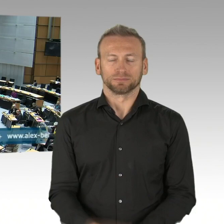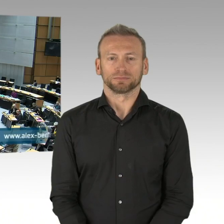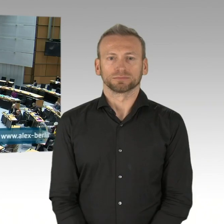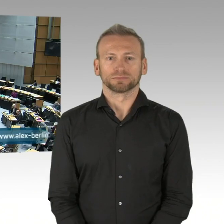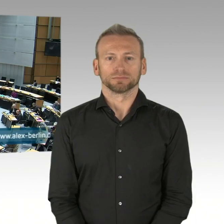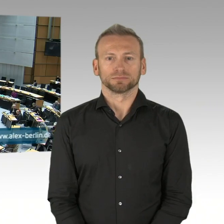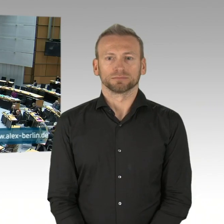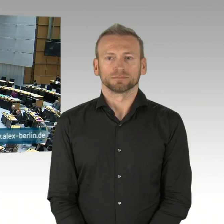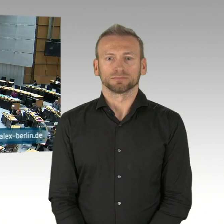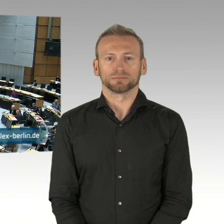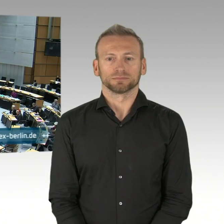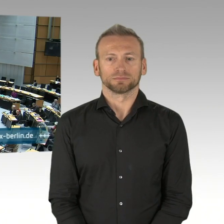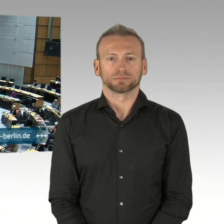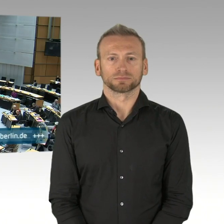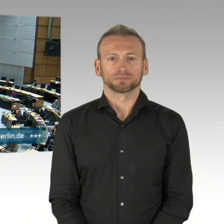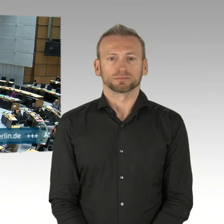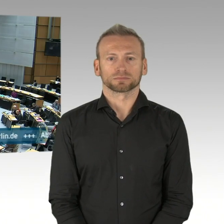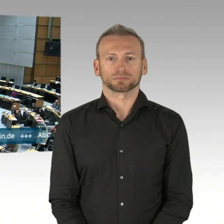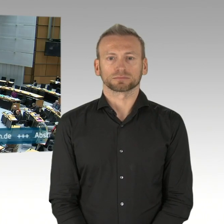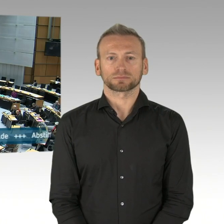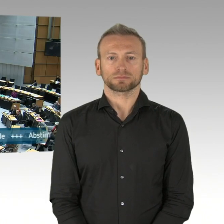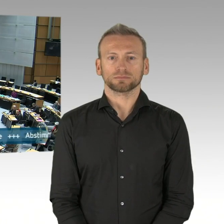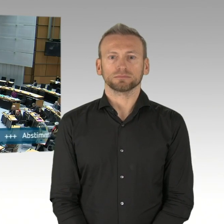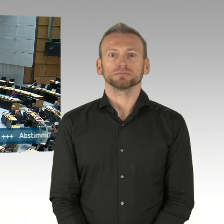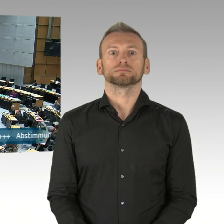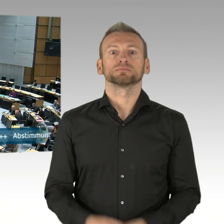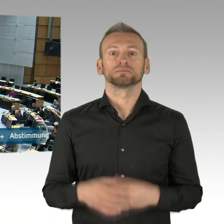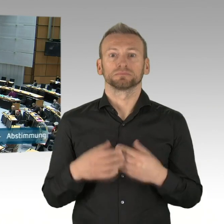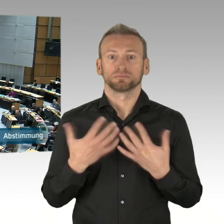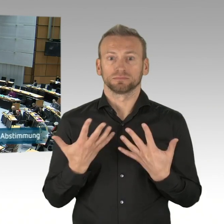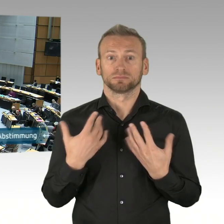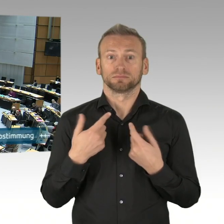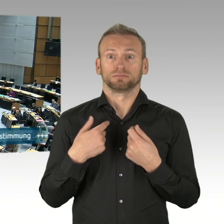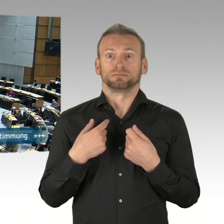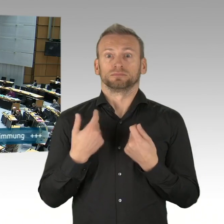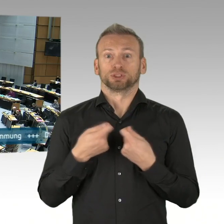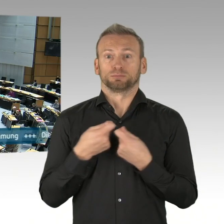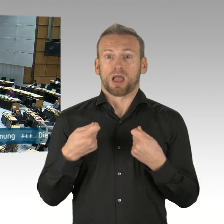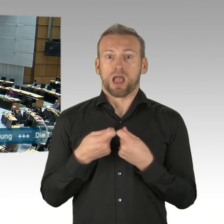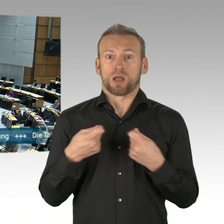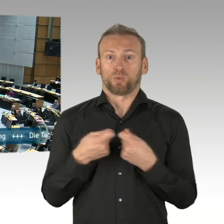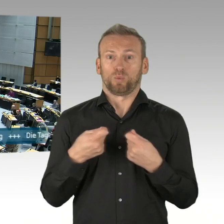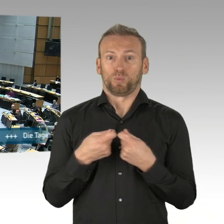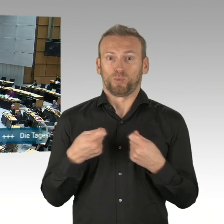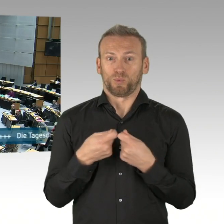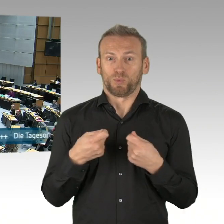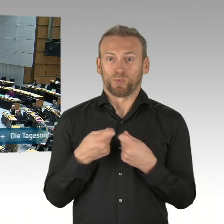Ich erhöhe die Spannung. Nein. Ein Großteil der Abgeordneten hat die Plätze wieder eingenommen.